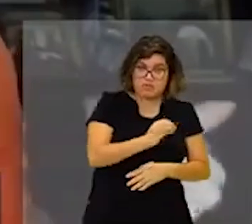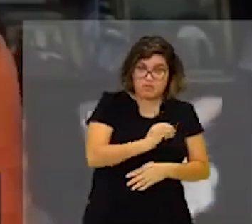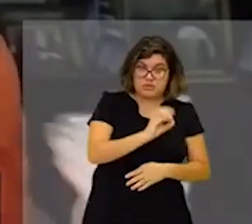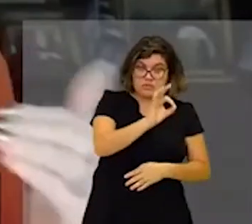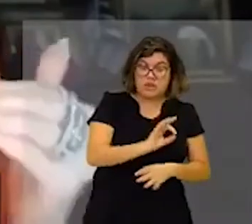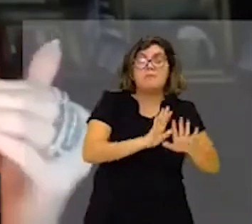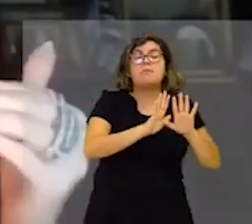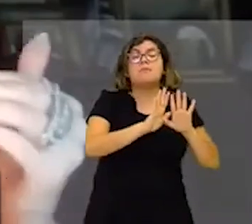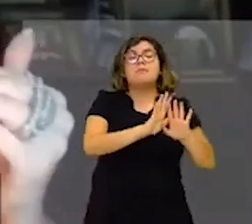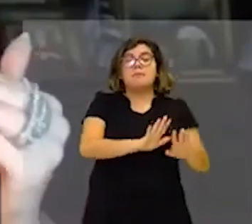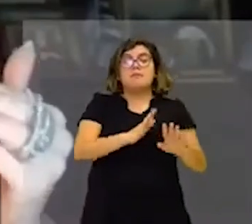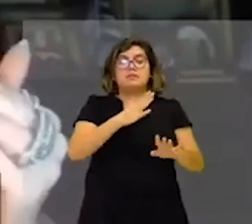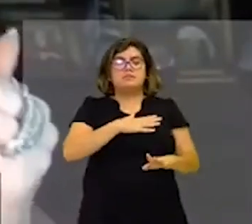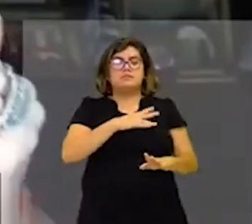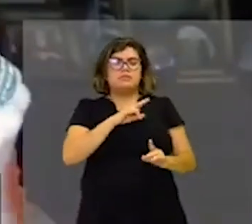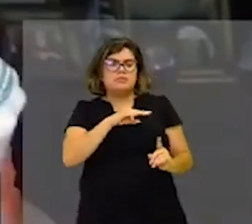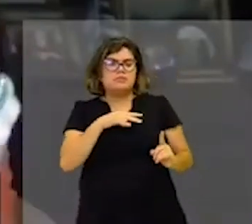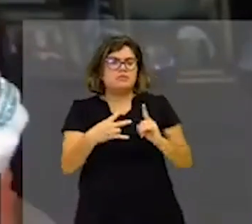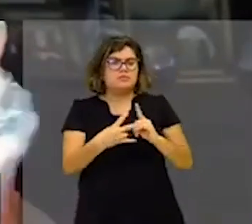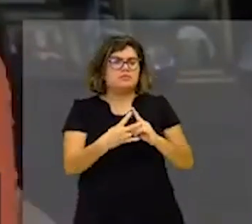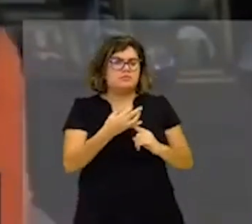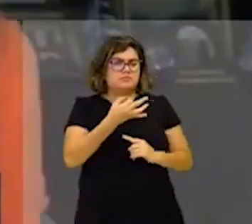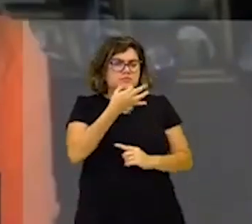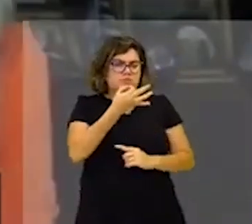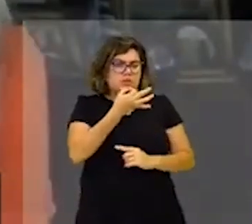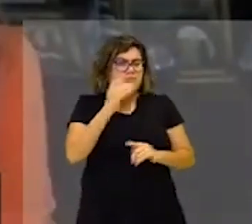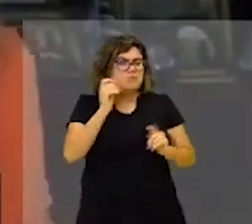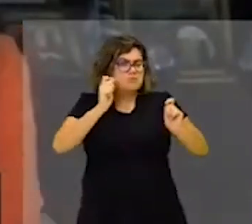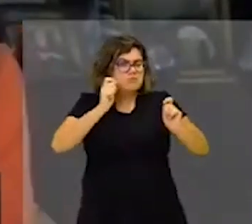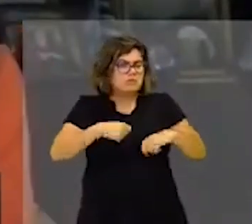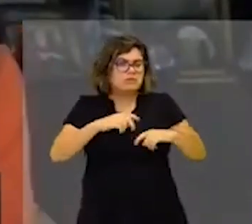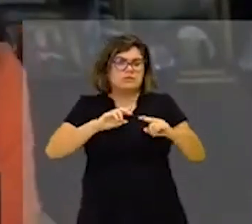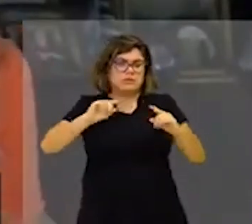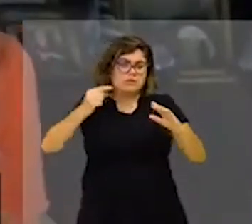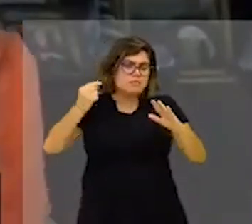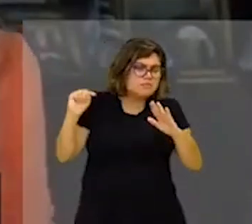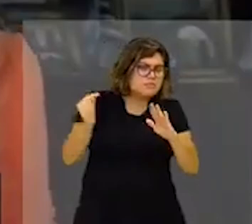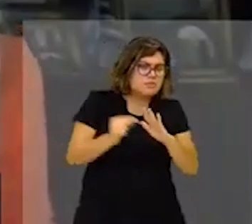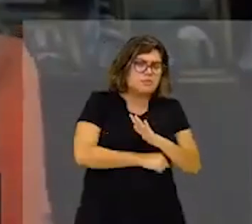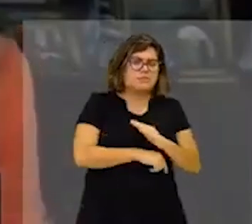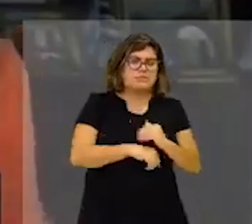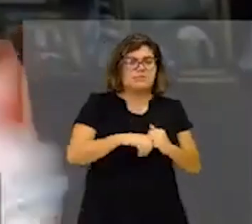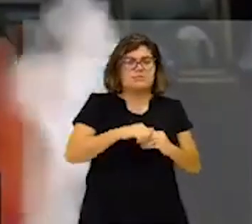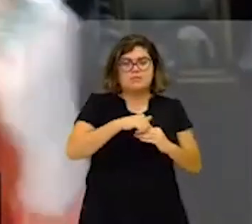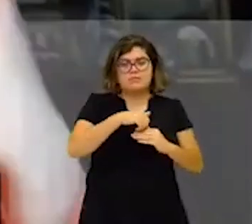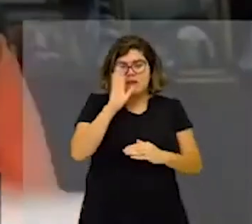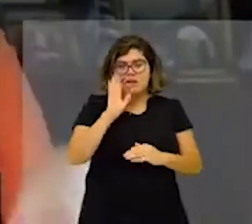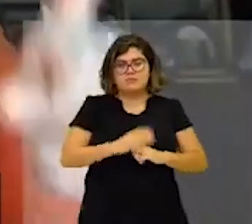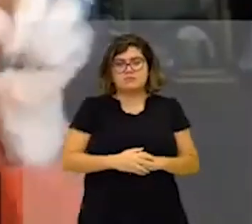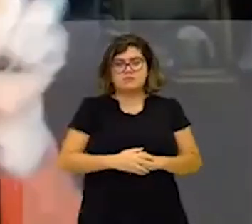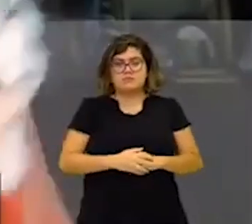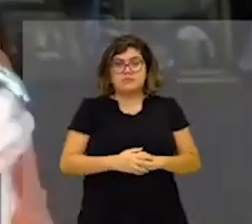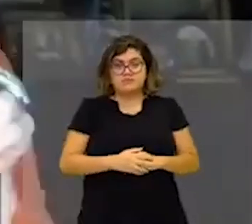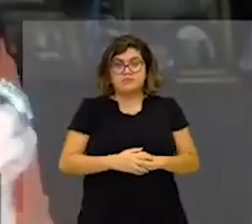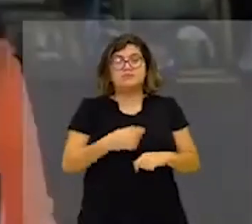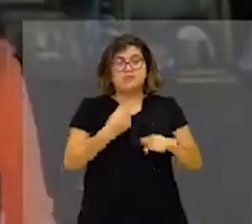a meu sentir ele poderia ter sido mais avançado nesse ponto avançado nesse ponto que vários países